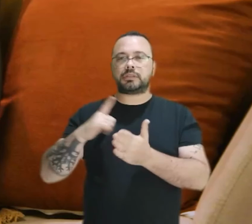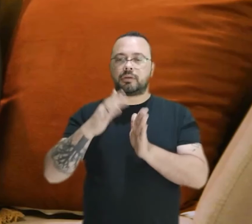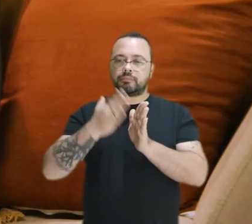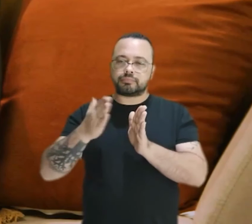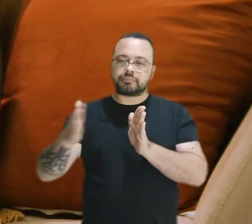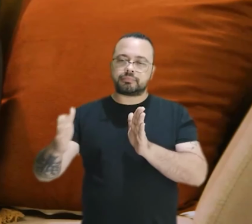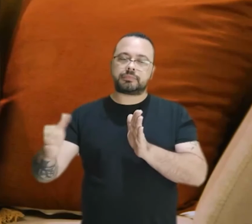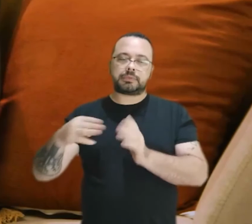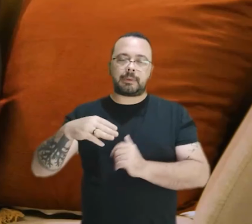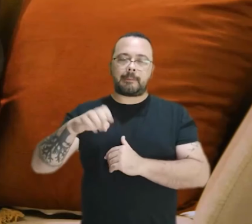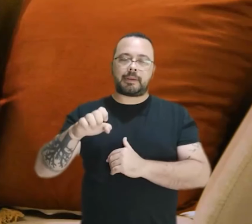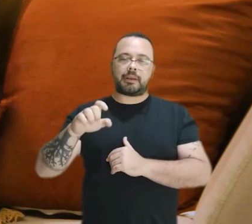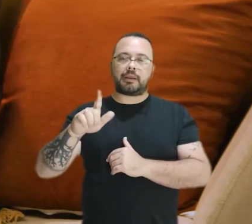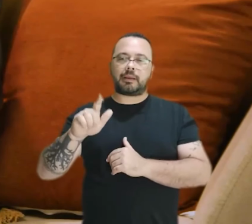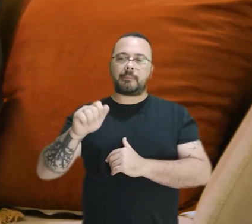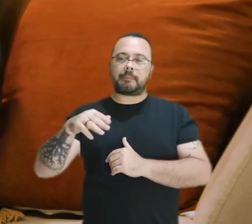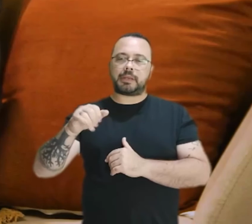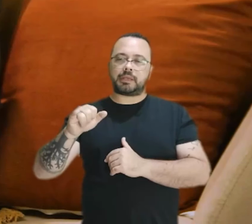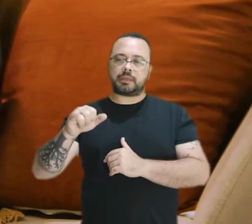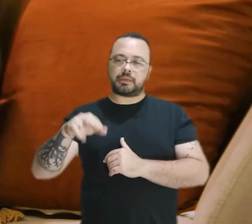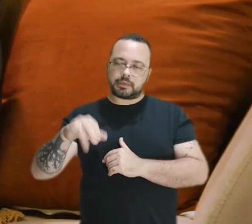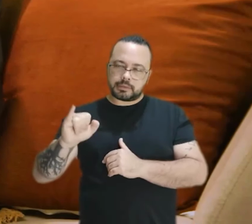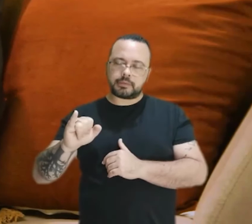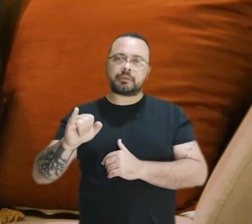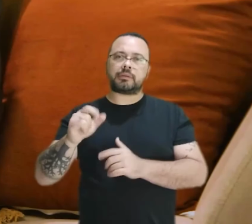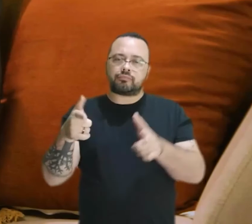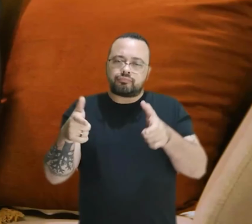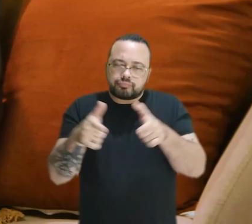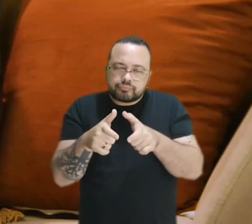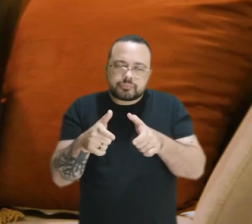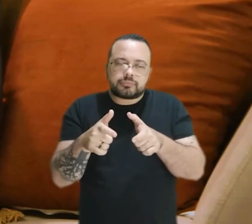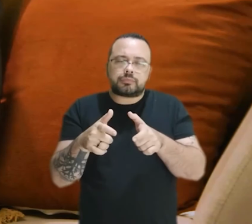e são livros bem pequenininhos, assim, com, no máximo, 15,